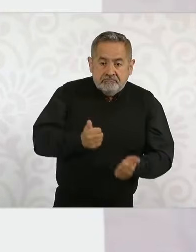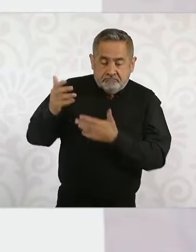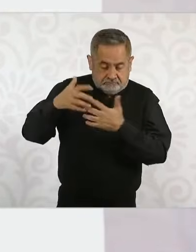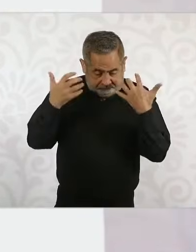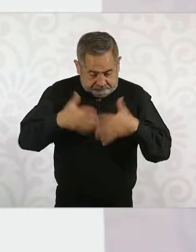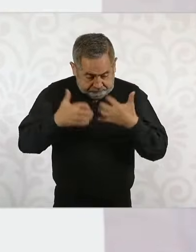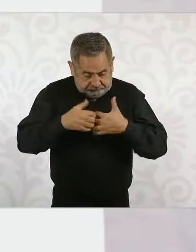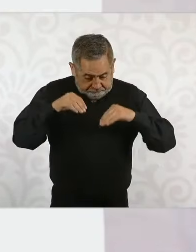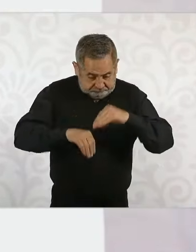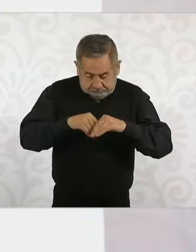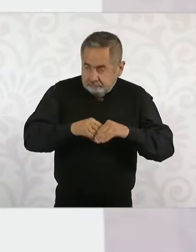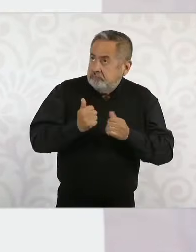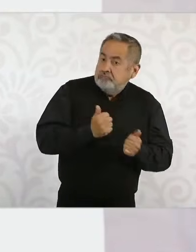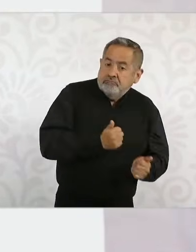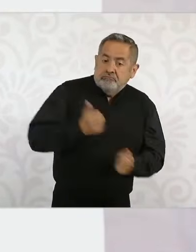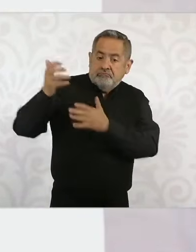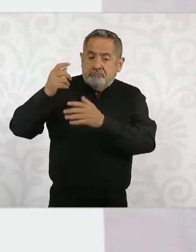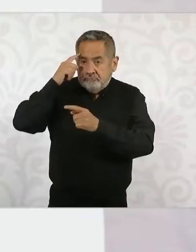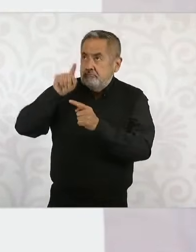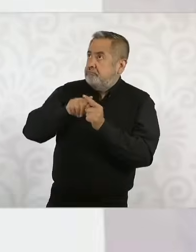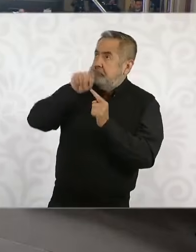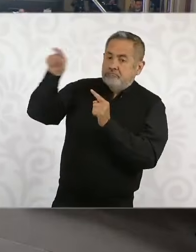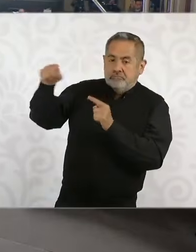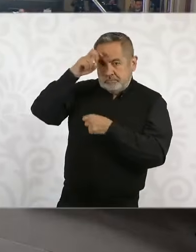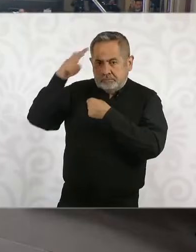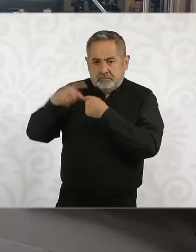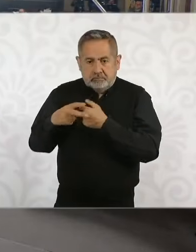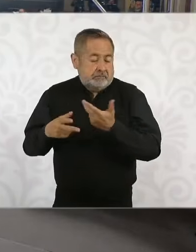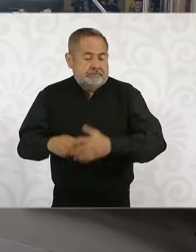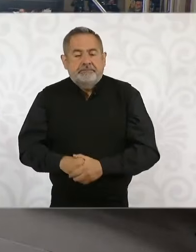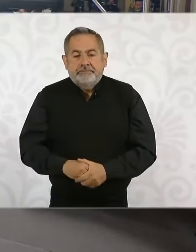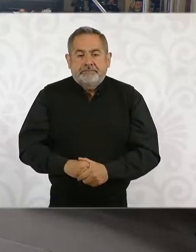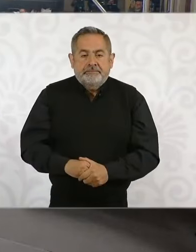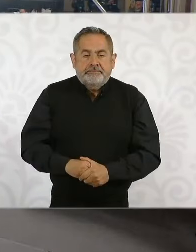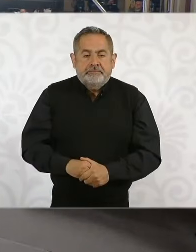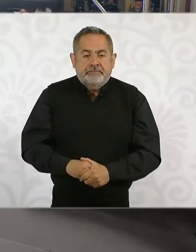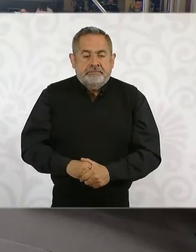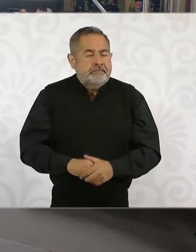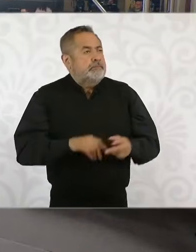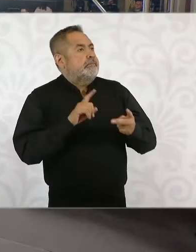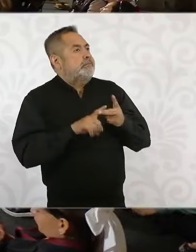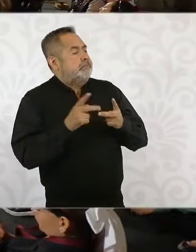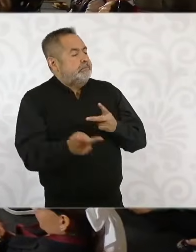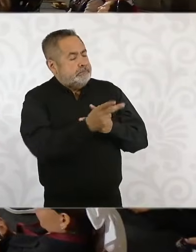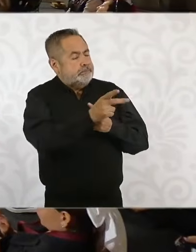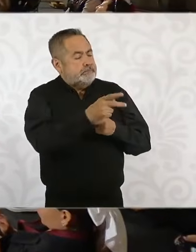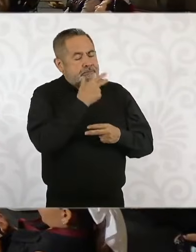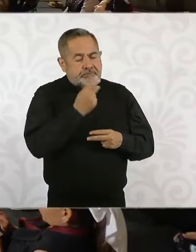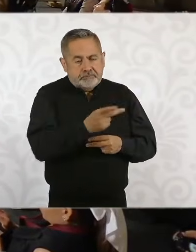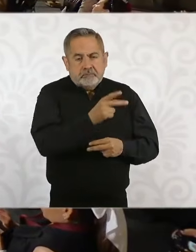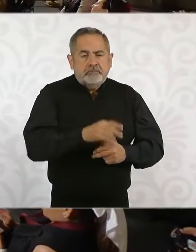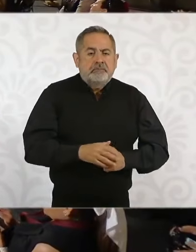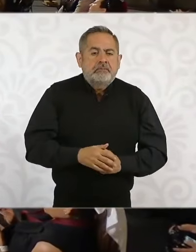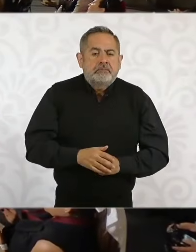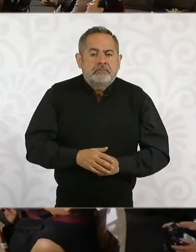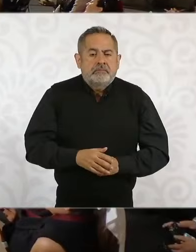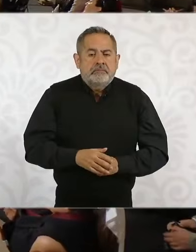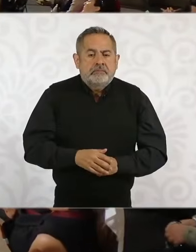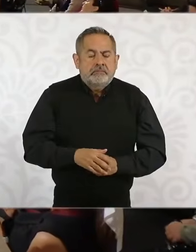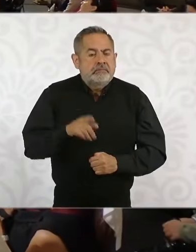se producen en México, también Europa y otros países. En una siguiente pregunta, e China y la